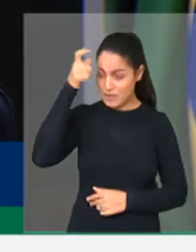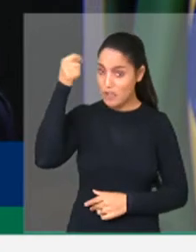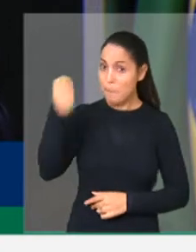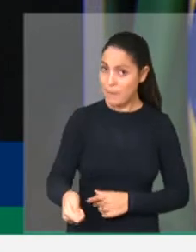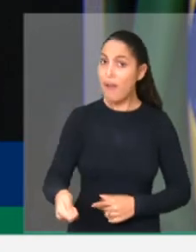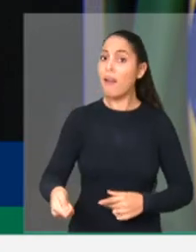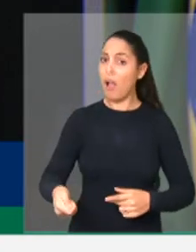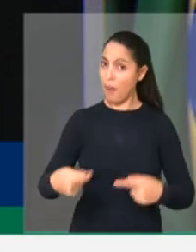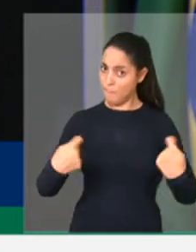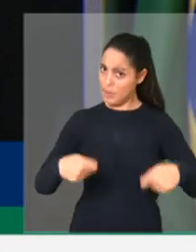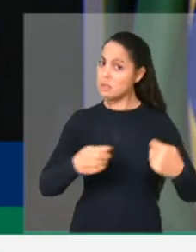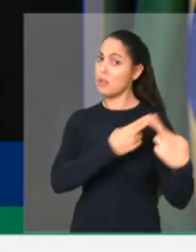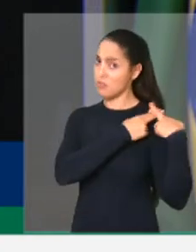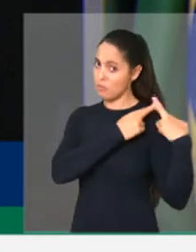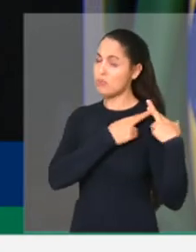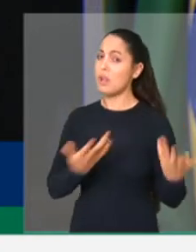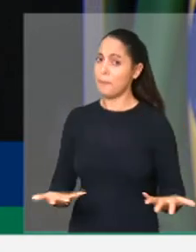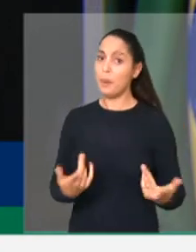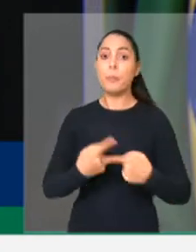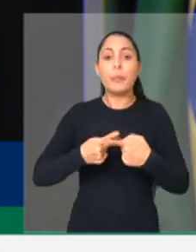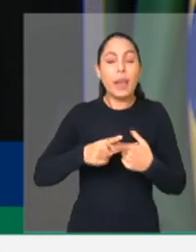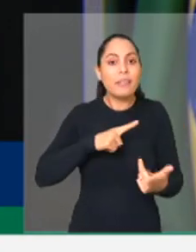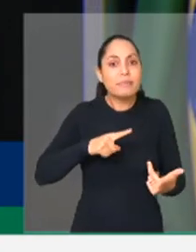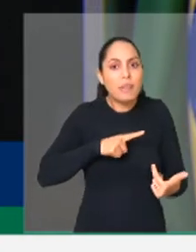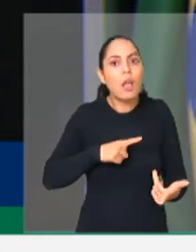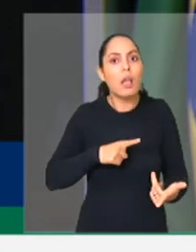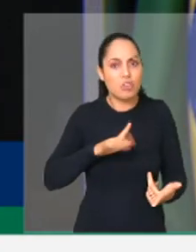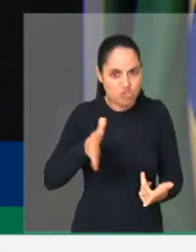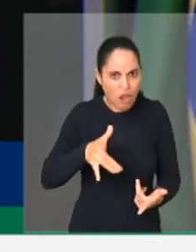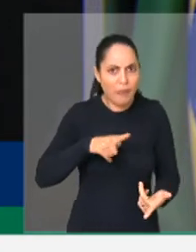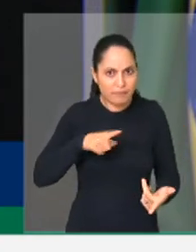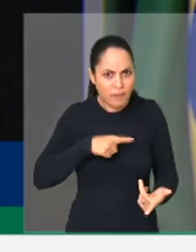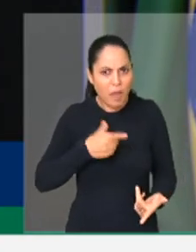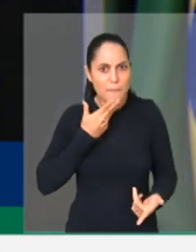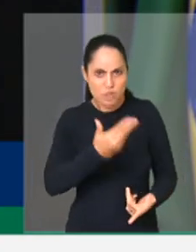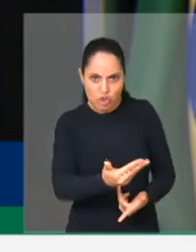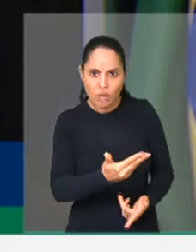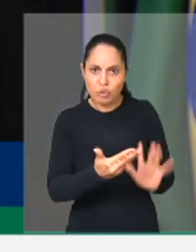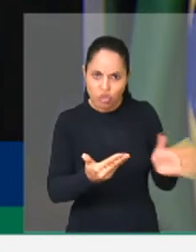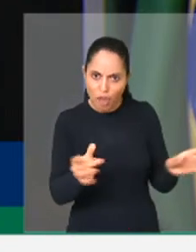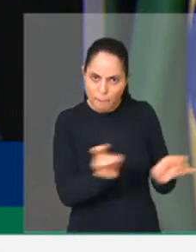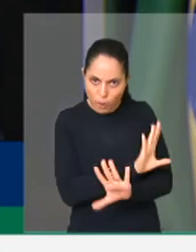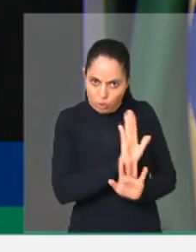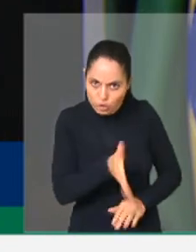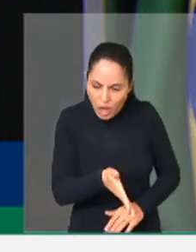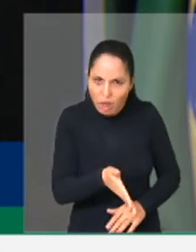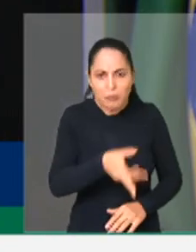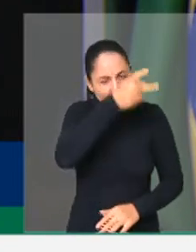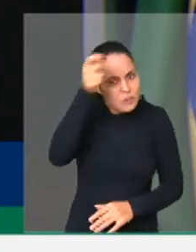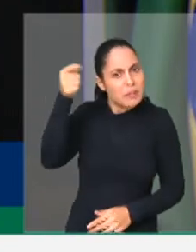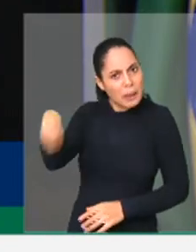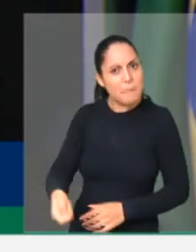PAGAR ESSA CONTA. TEM PREFEITO QUE ESTÁ FAZENDO ESSA CONTA PARA FAZER CALÇAMENTO, QUE ESTÁ FAZENDO ESSA CONTA PARA PAGAR DÉBITO COM PREVIDÊ NCIA. QUE ESTÁ FAZENDO ESSA